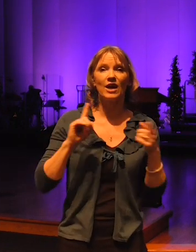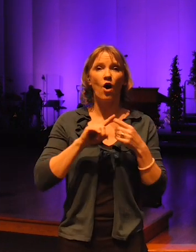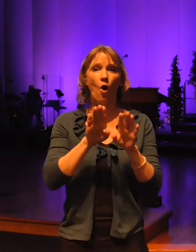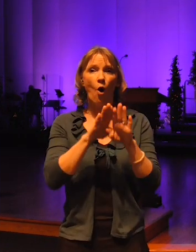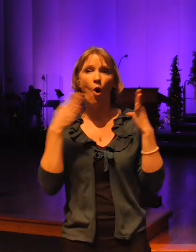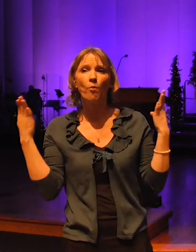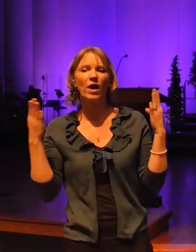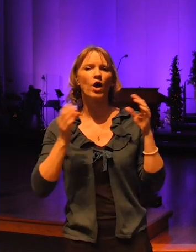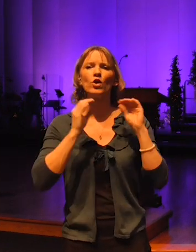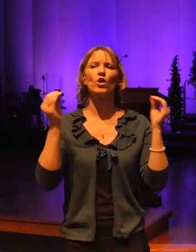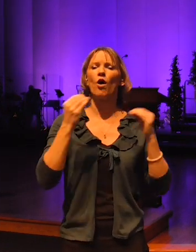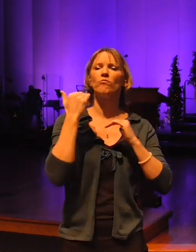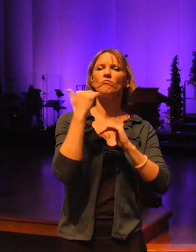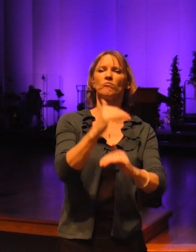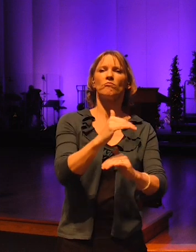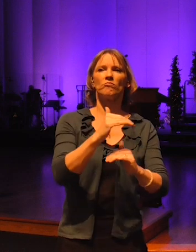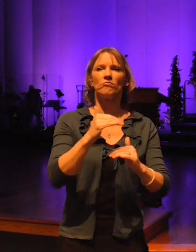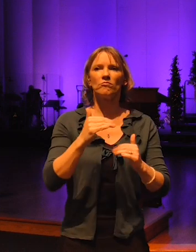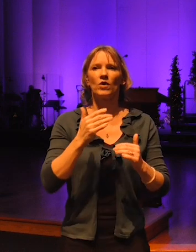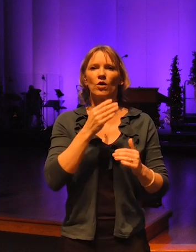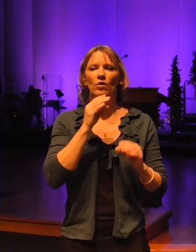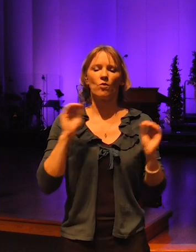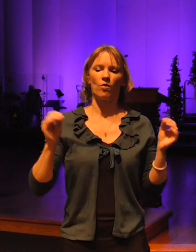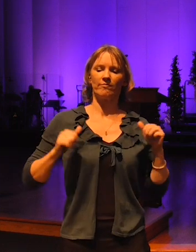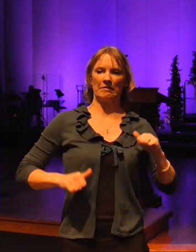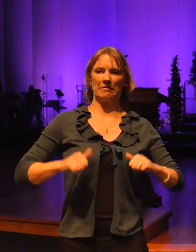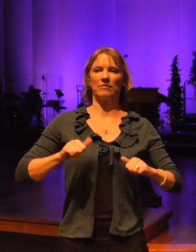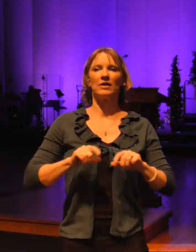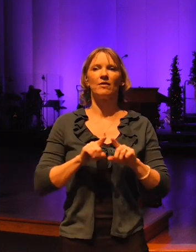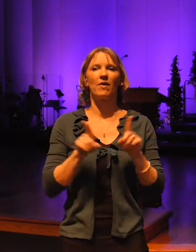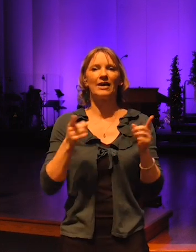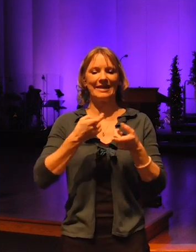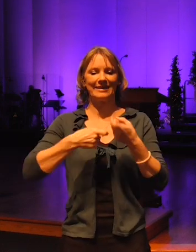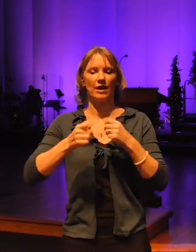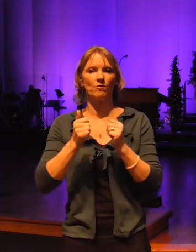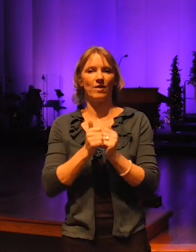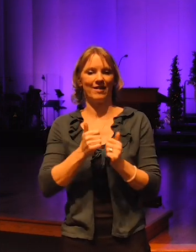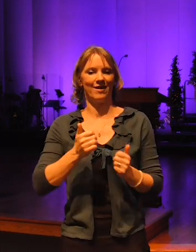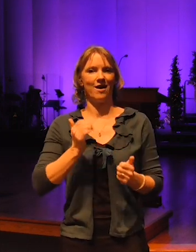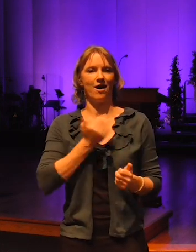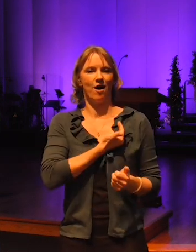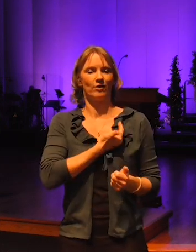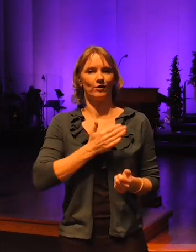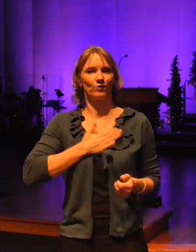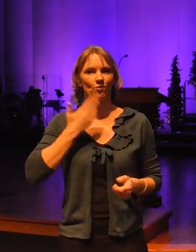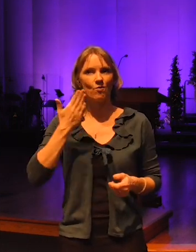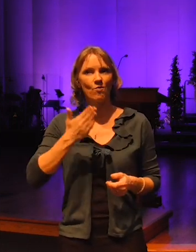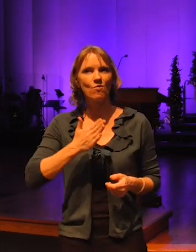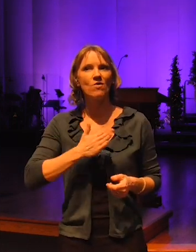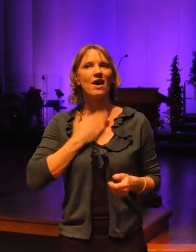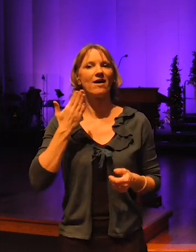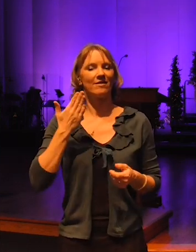con esa alegría desafiante que nos recuerda que el regalo de esta vida no está completo